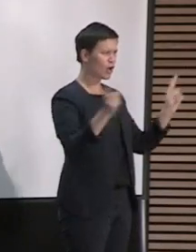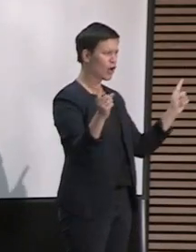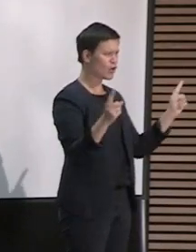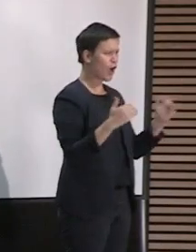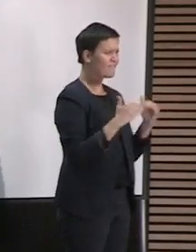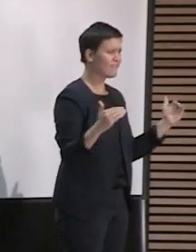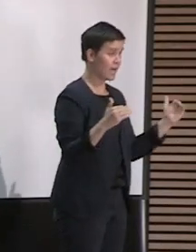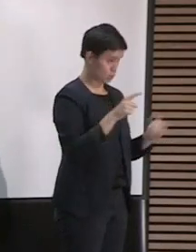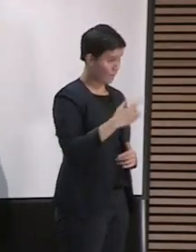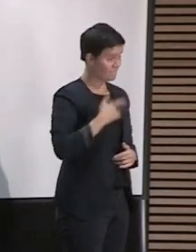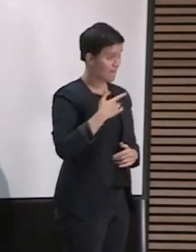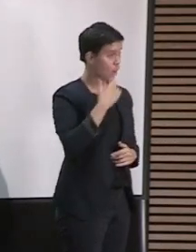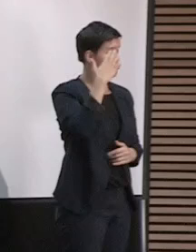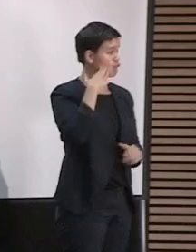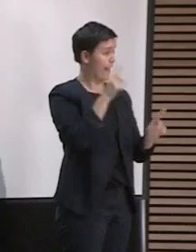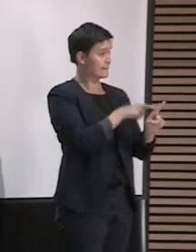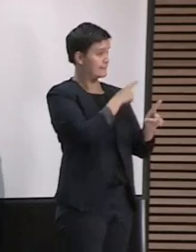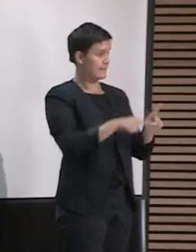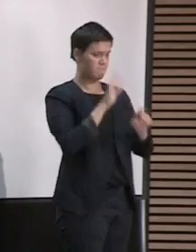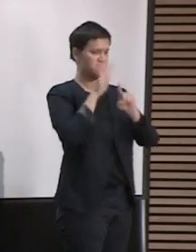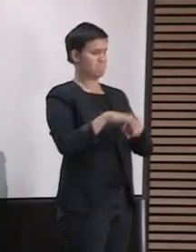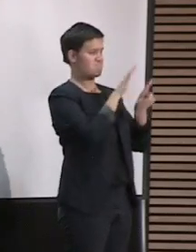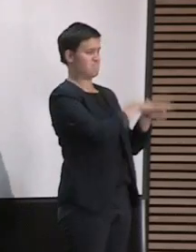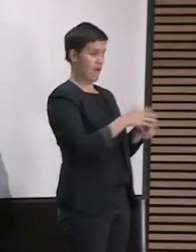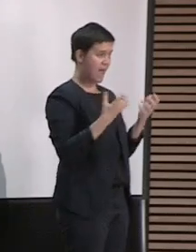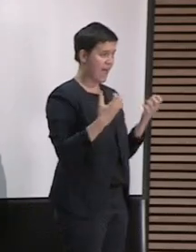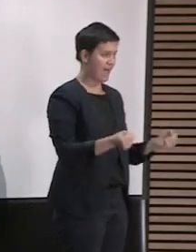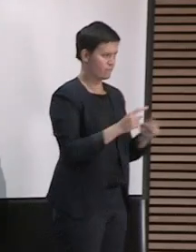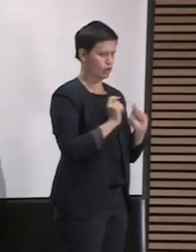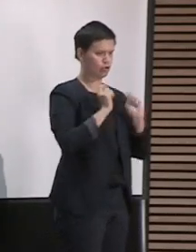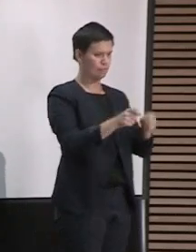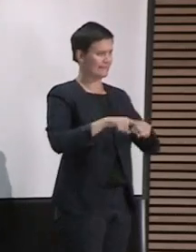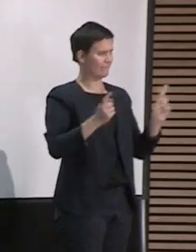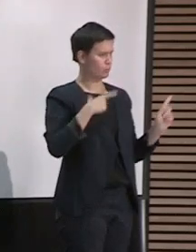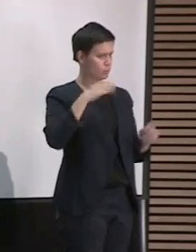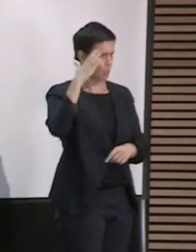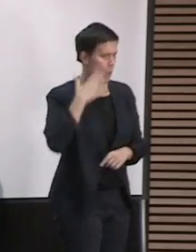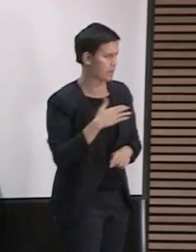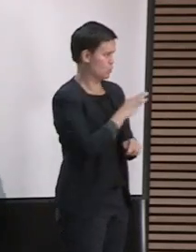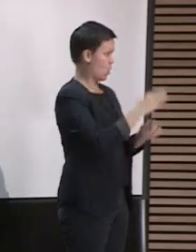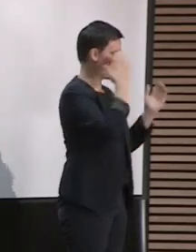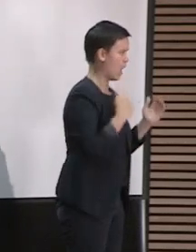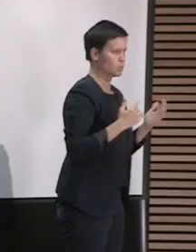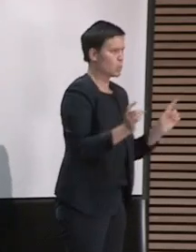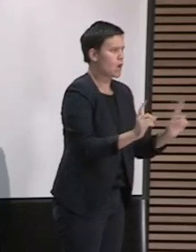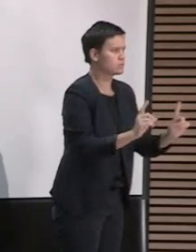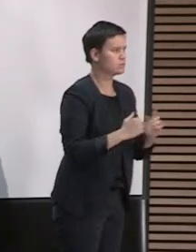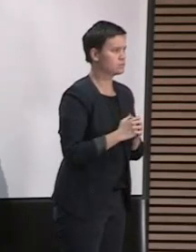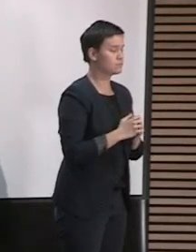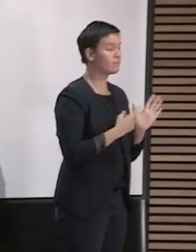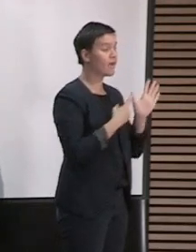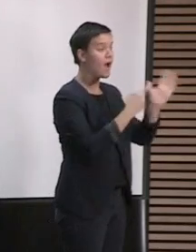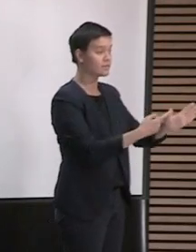40 mahi mahi hapori. He whaea